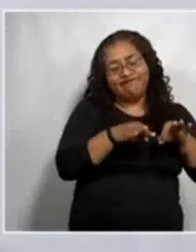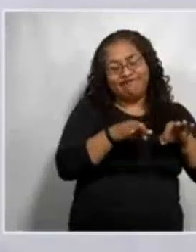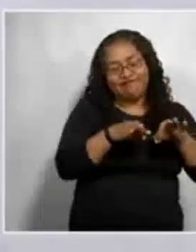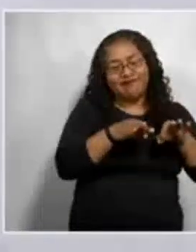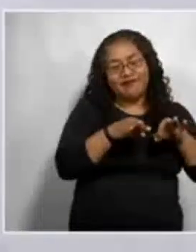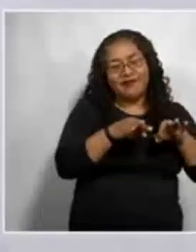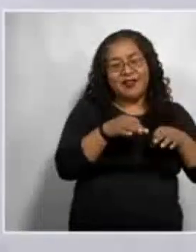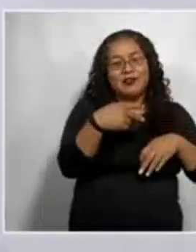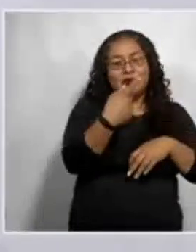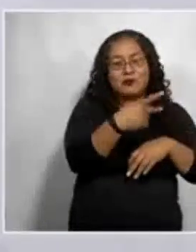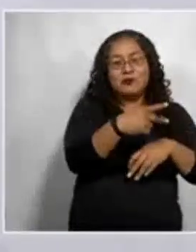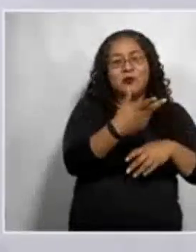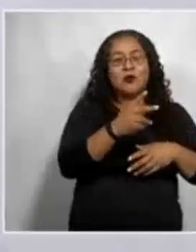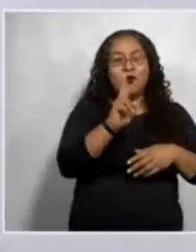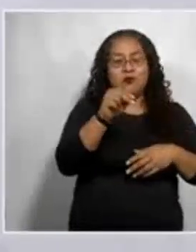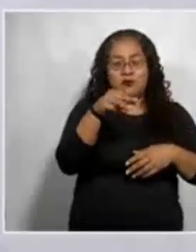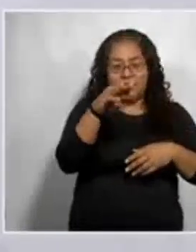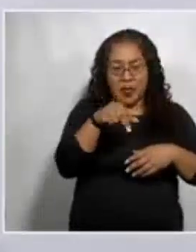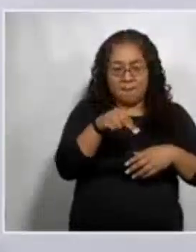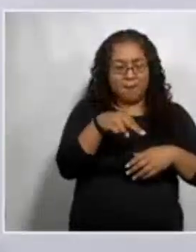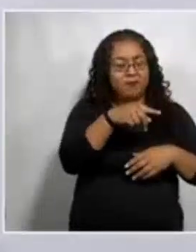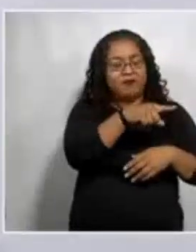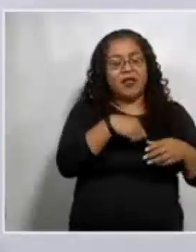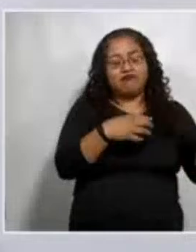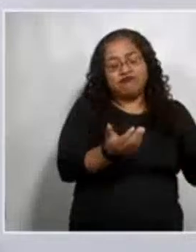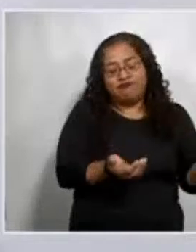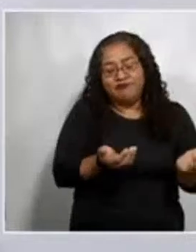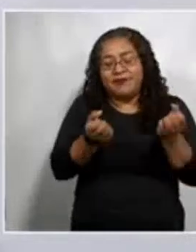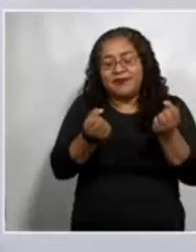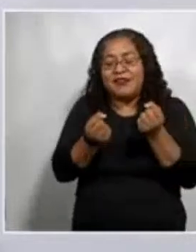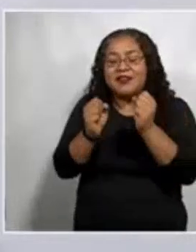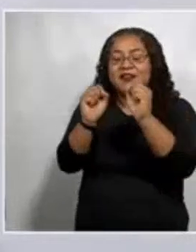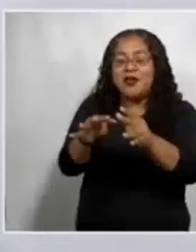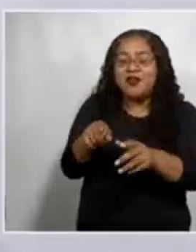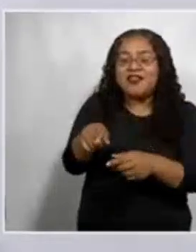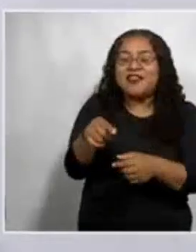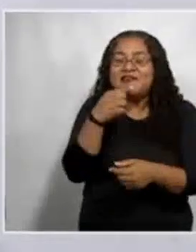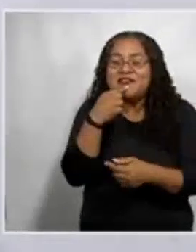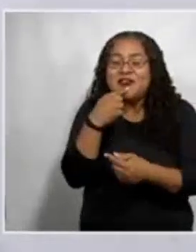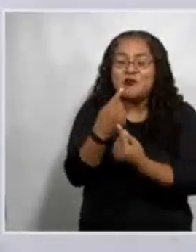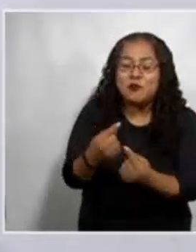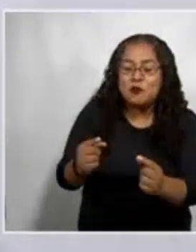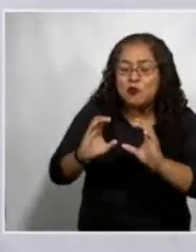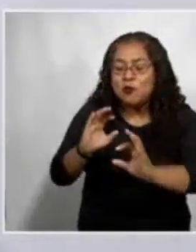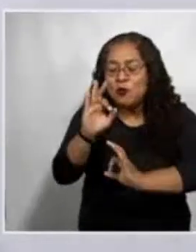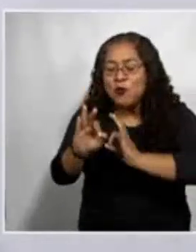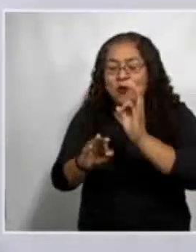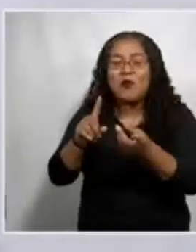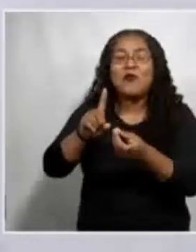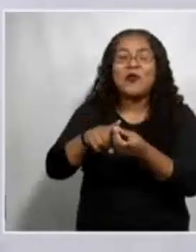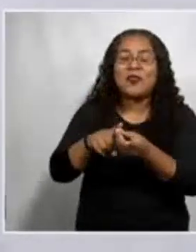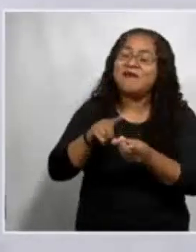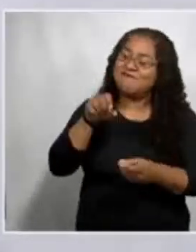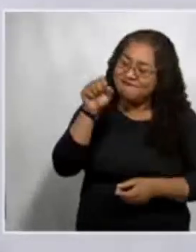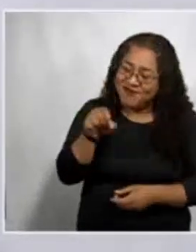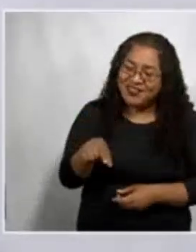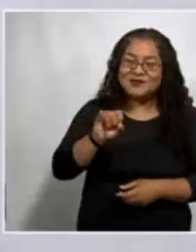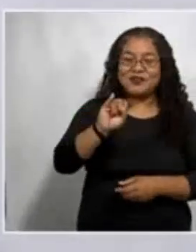y después en la UNAM y desde muy pequeña pues fui al IE. Ahí me cuidaron las trabajadoras del Iste,